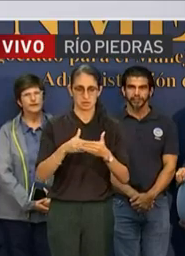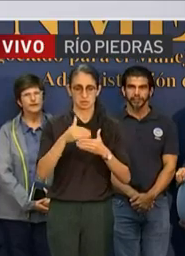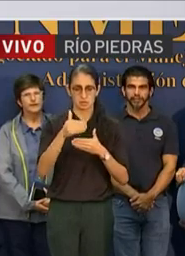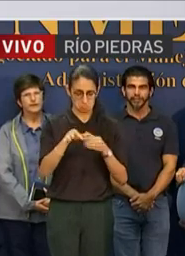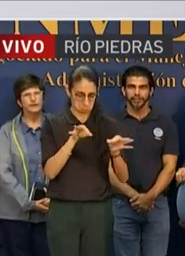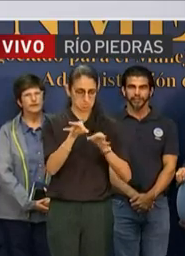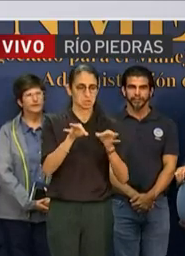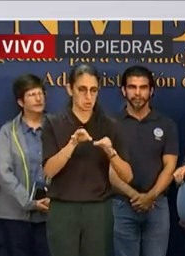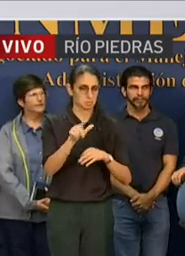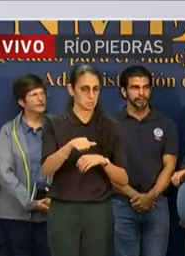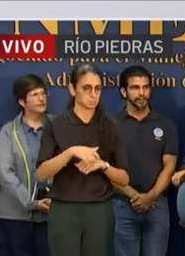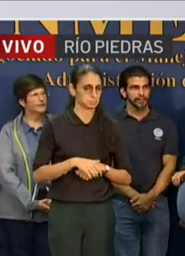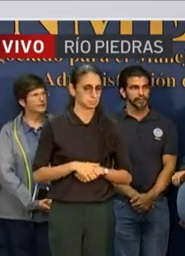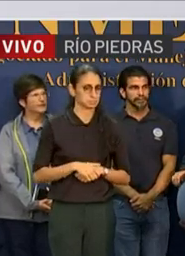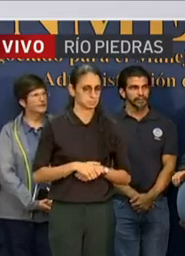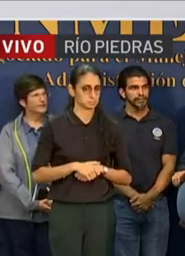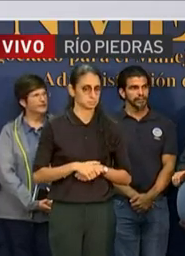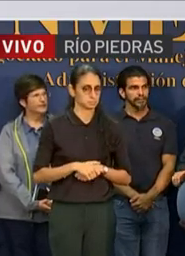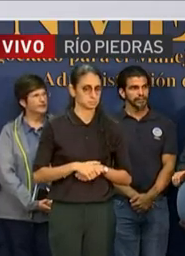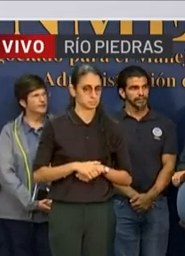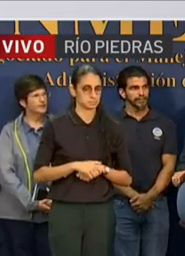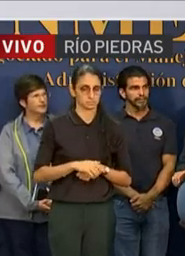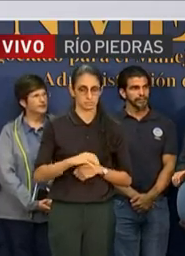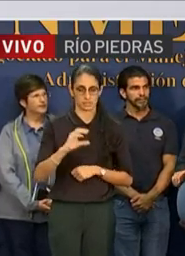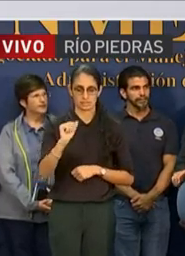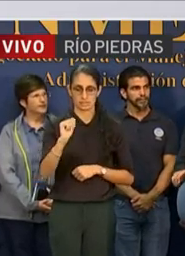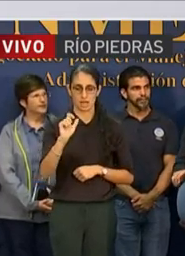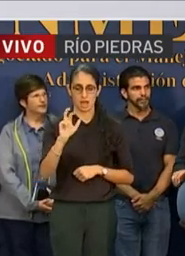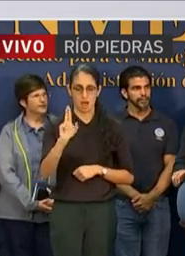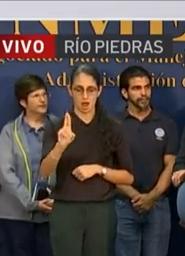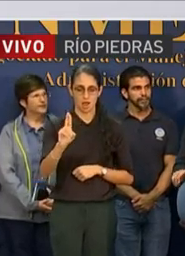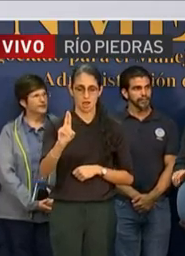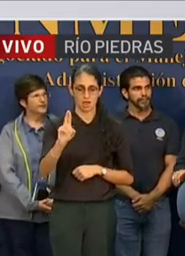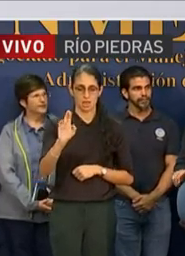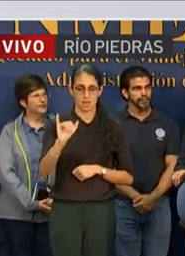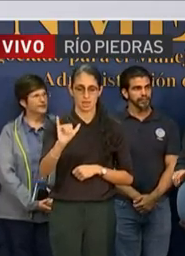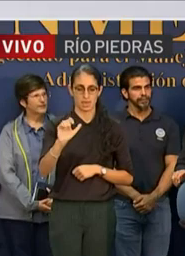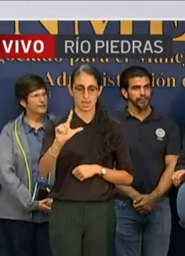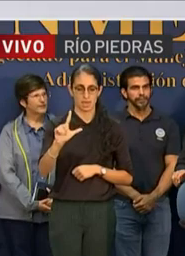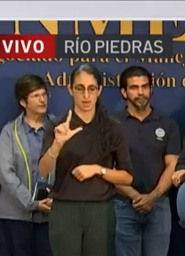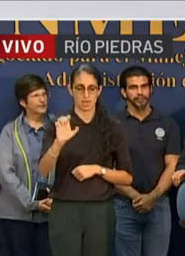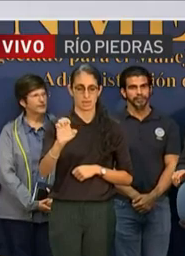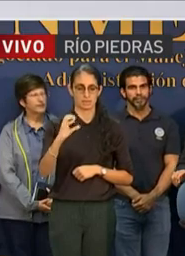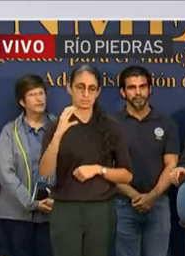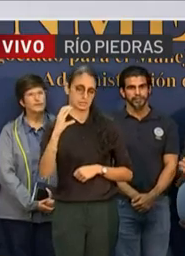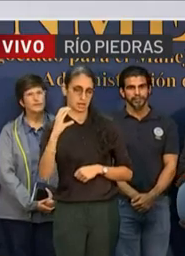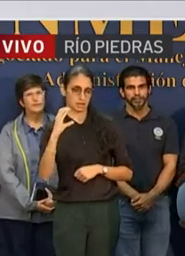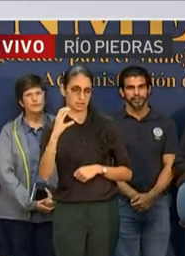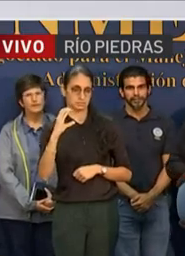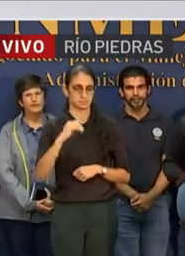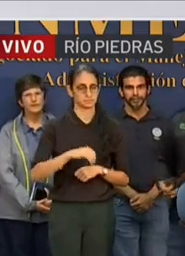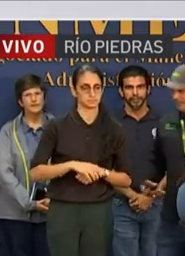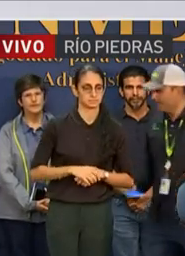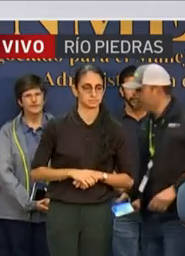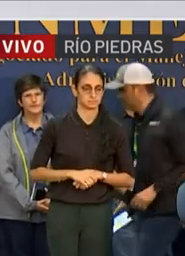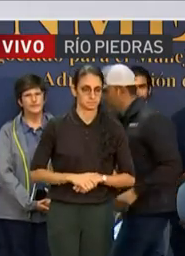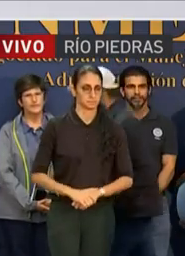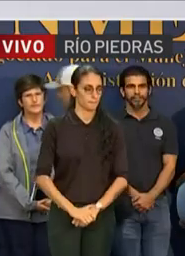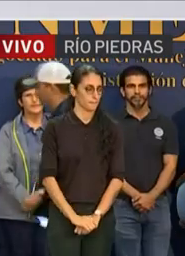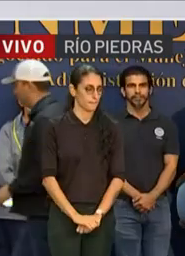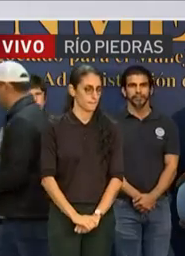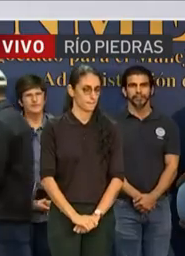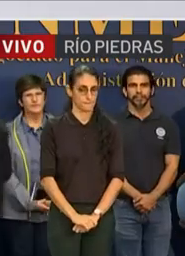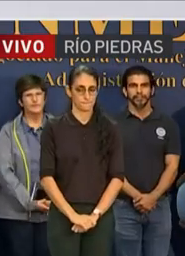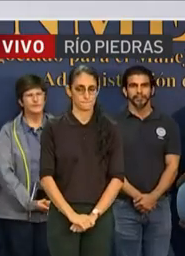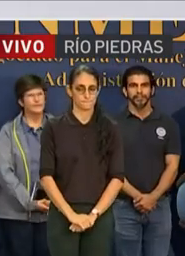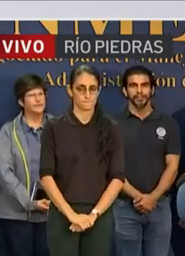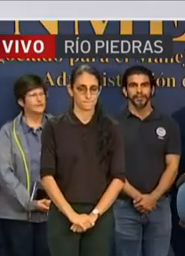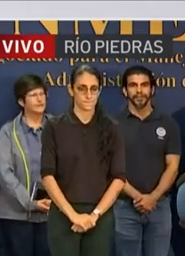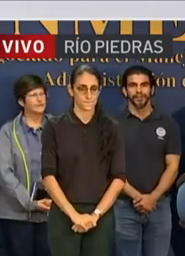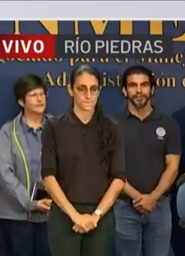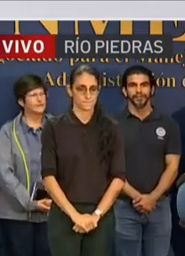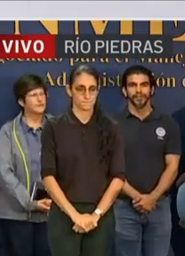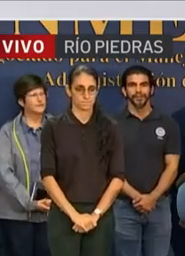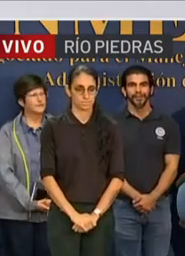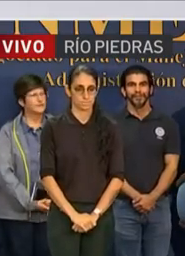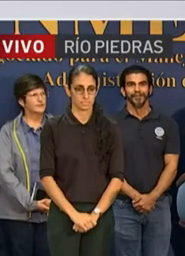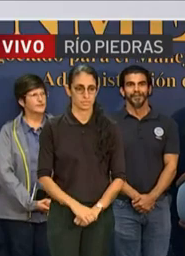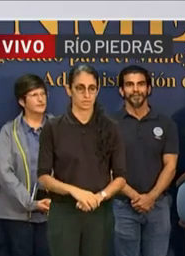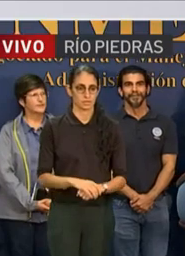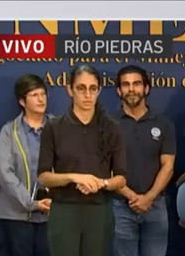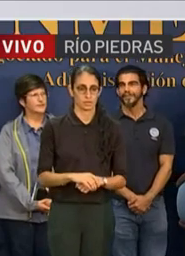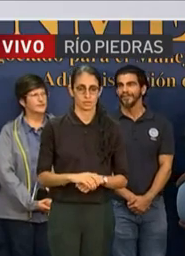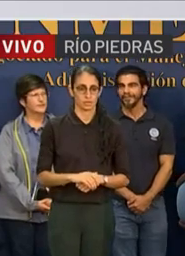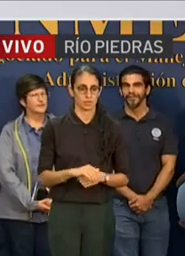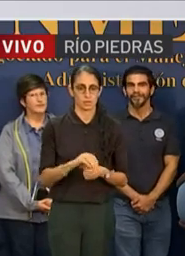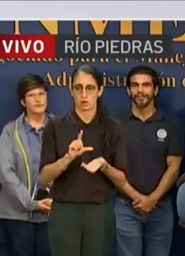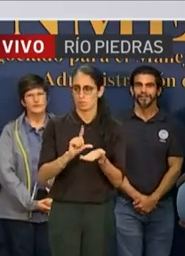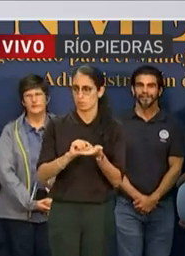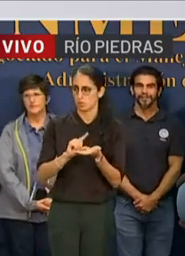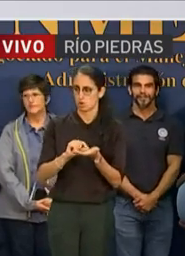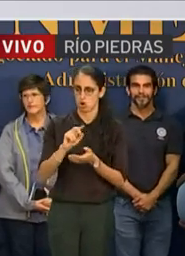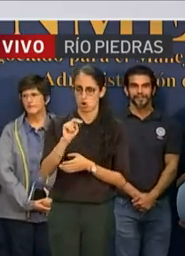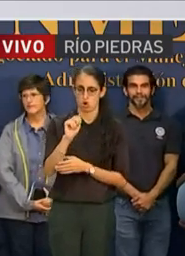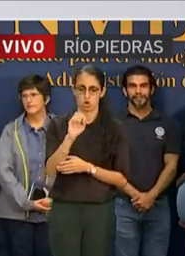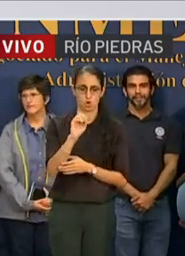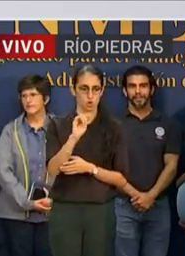YA TE DIGO LA CRÓNICA, MÁS